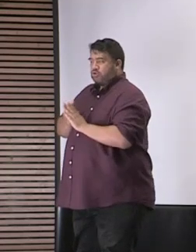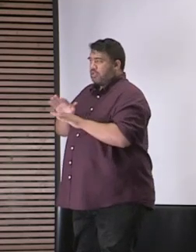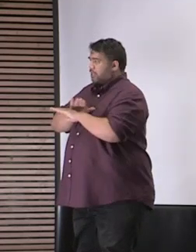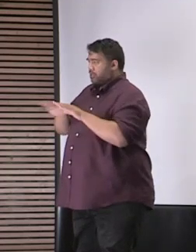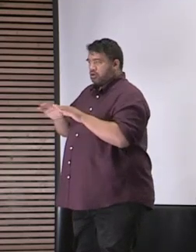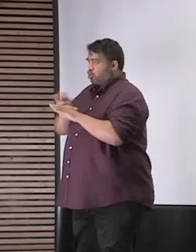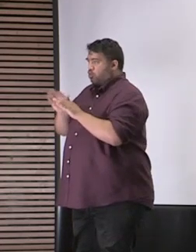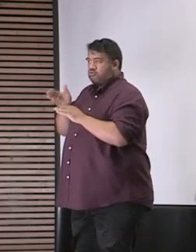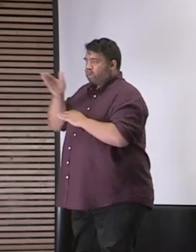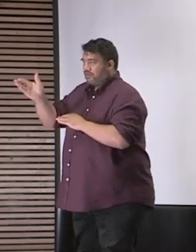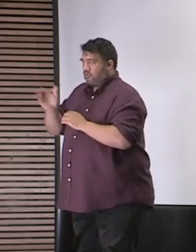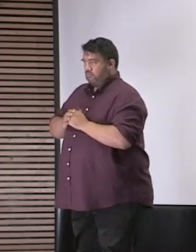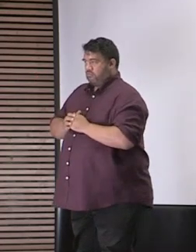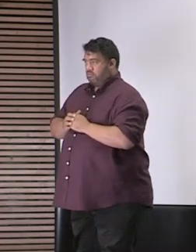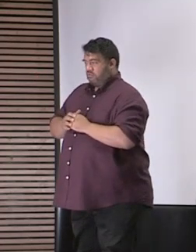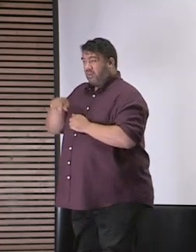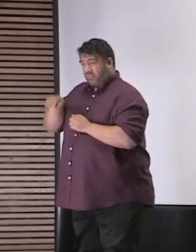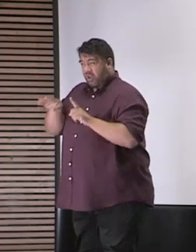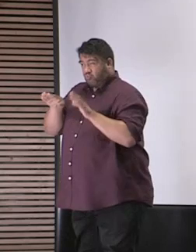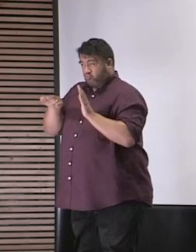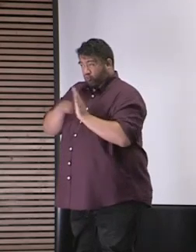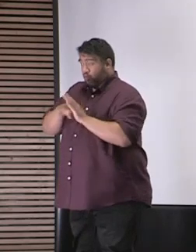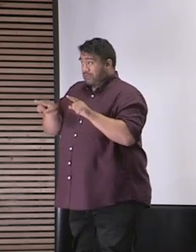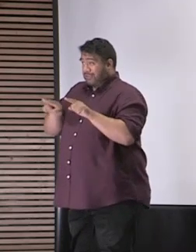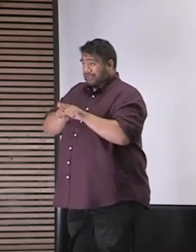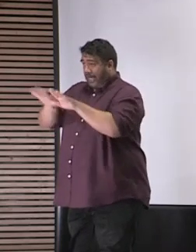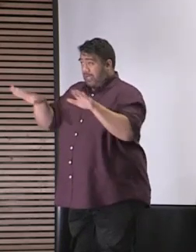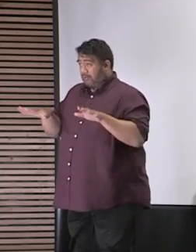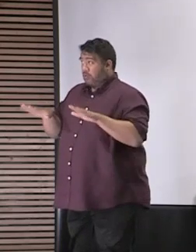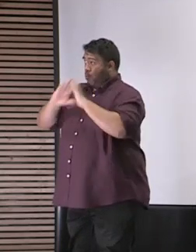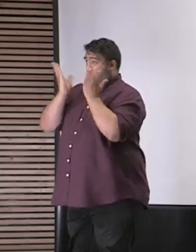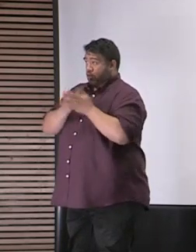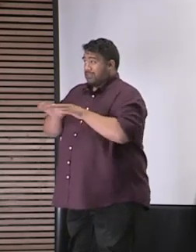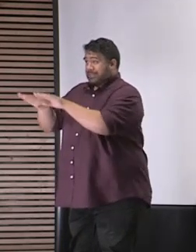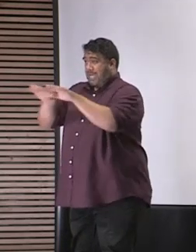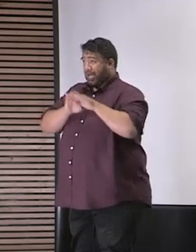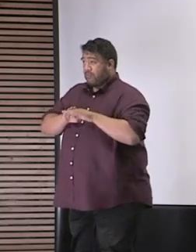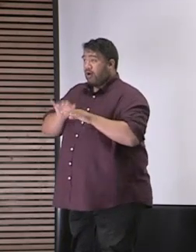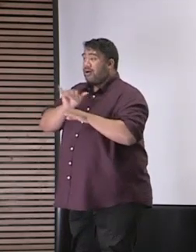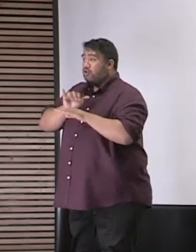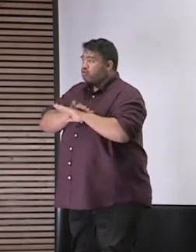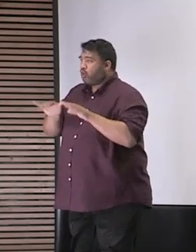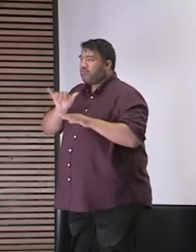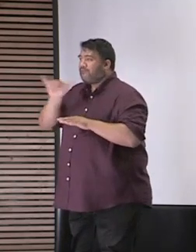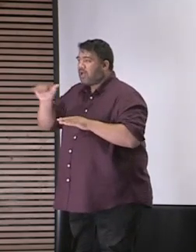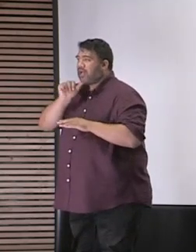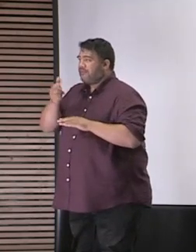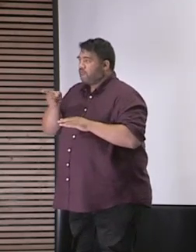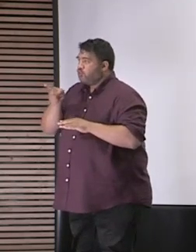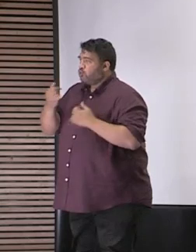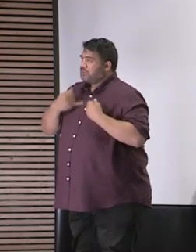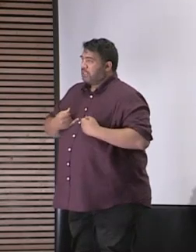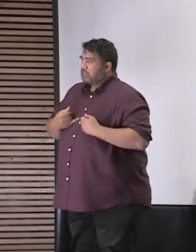previo aviso. Para aquellos que